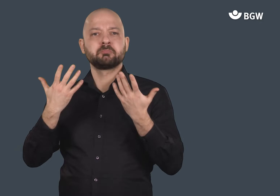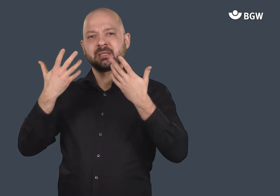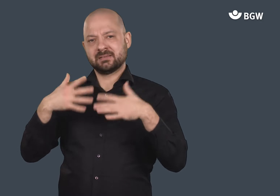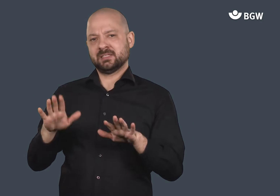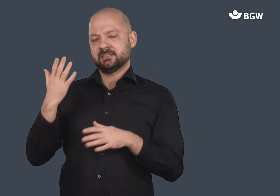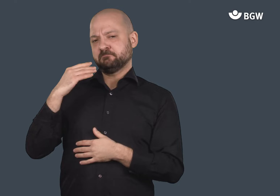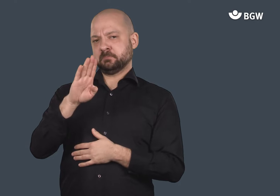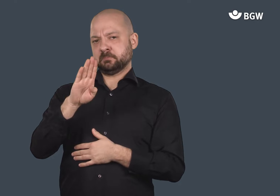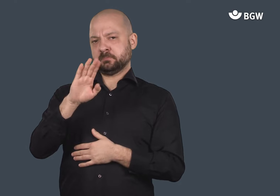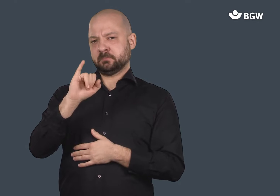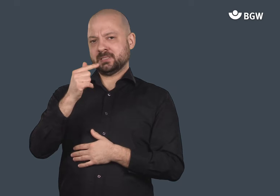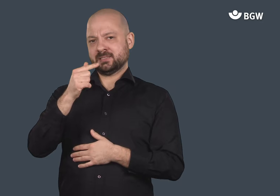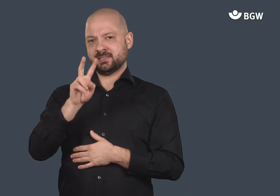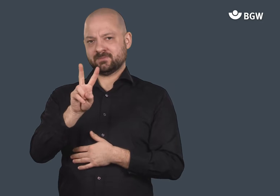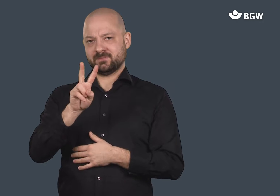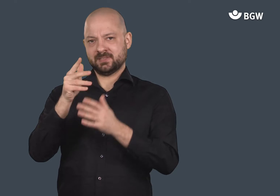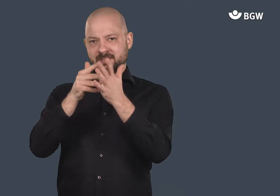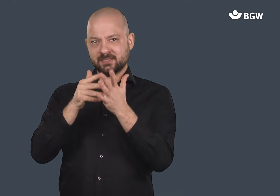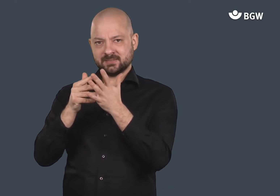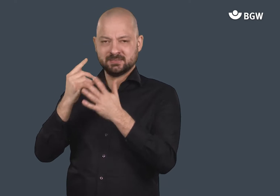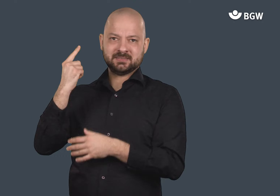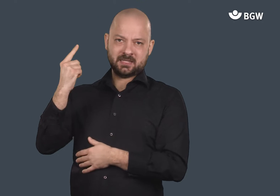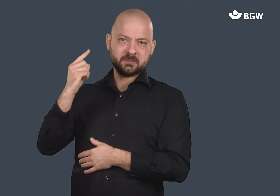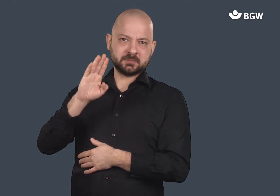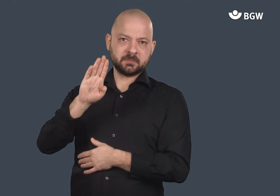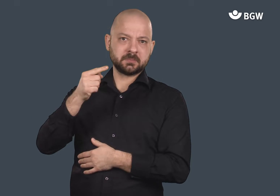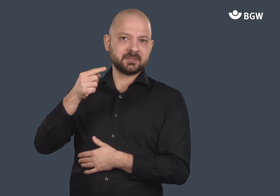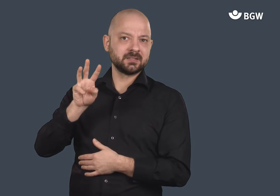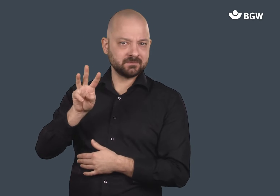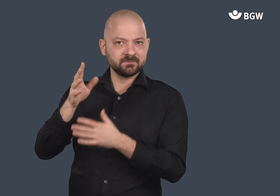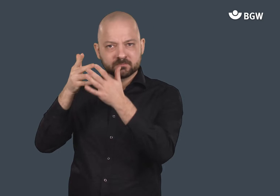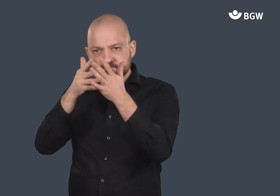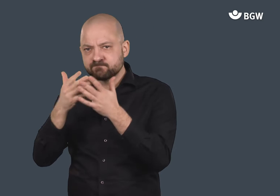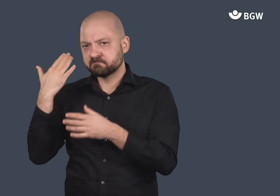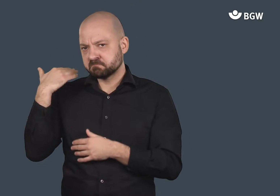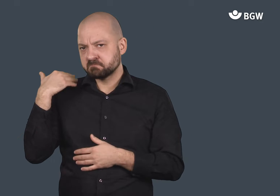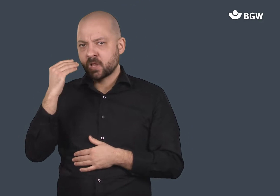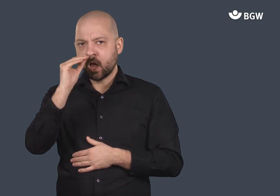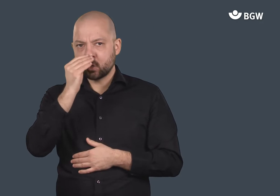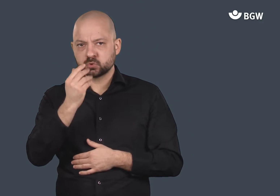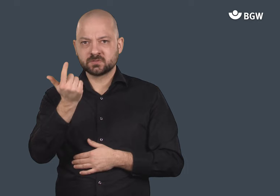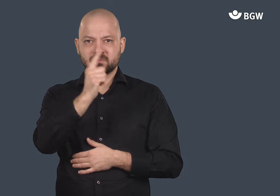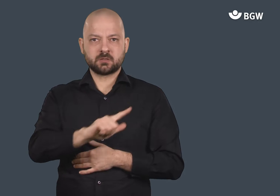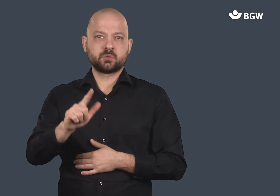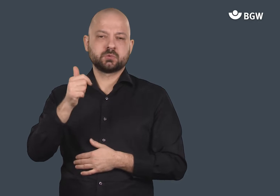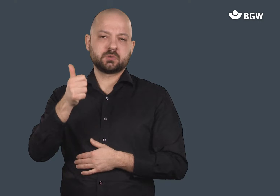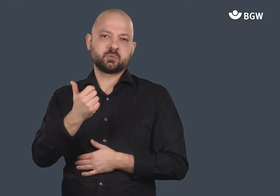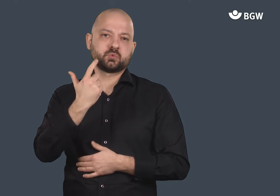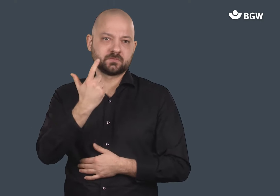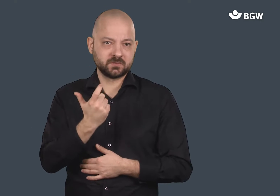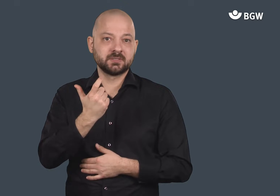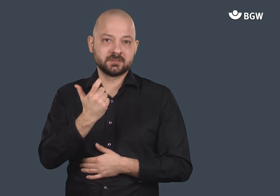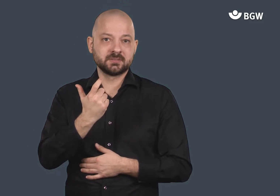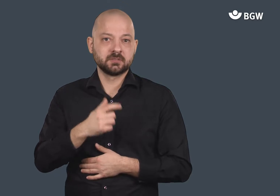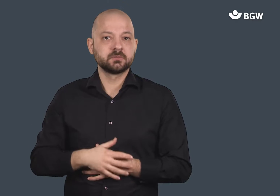im August 2021 durchgeführten BITV-Test durch die BGW.